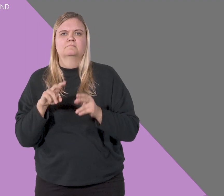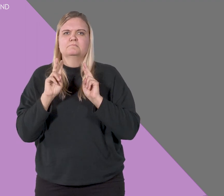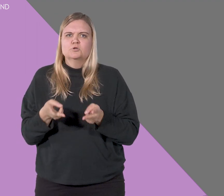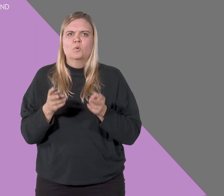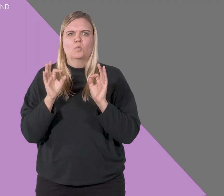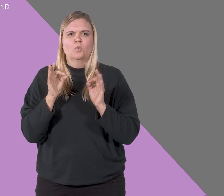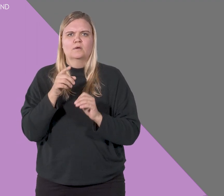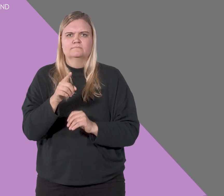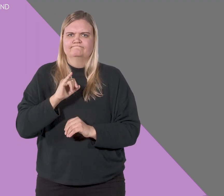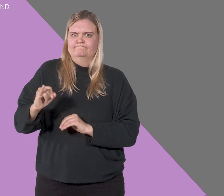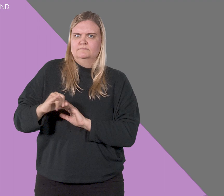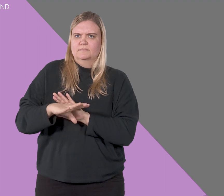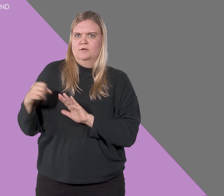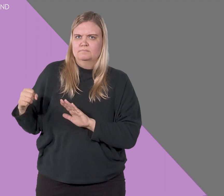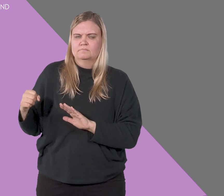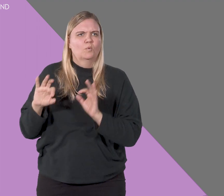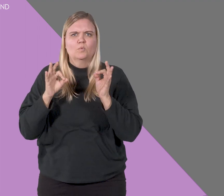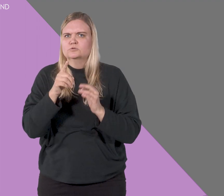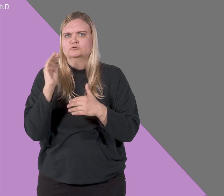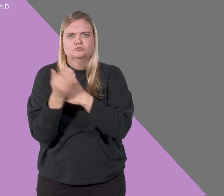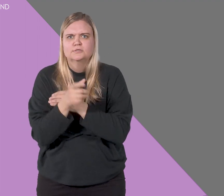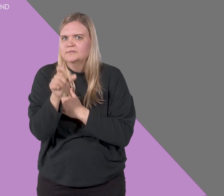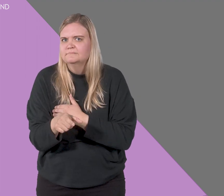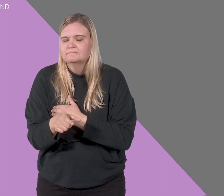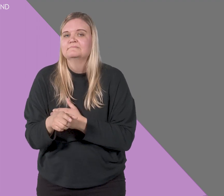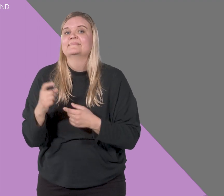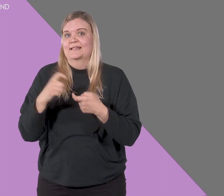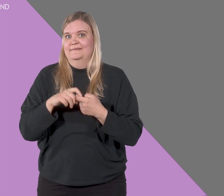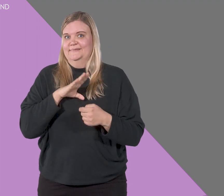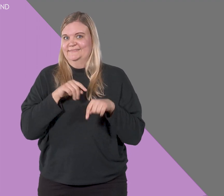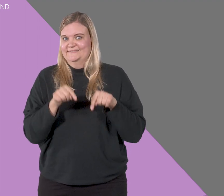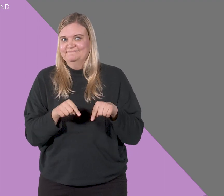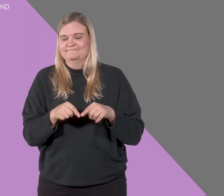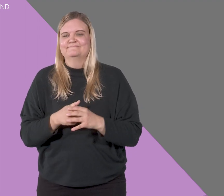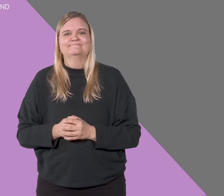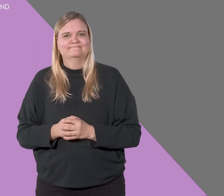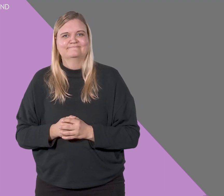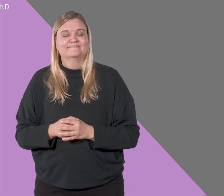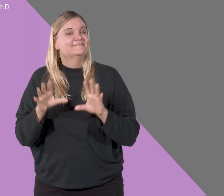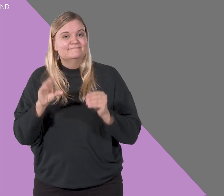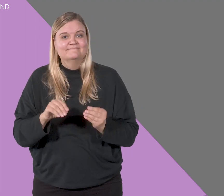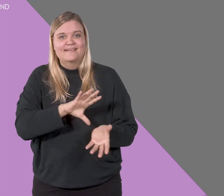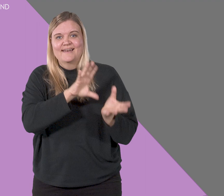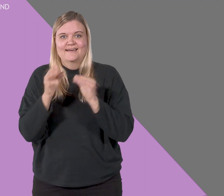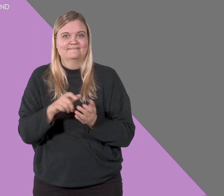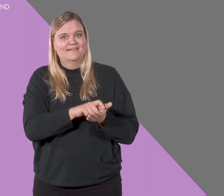och om hur du kan skydda dig för dem. Länken finns intill. Det var allt för den här veckan.